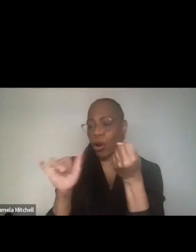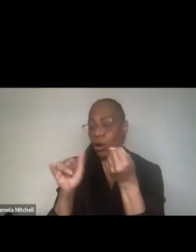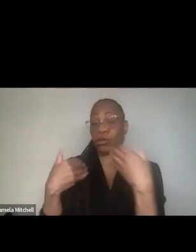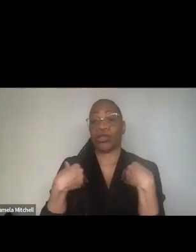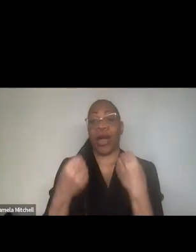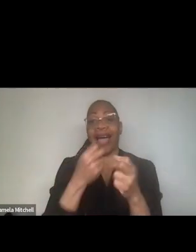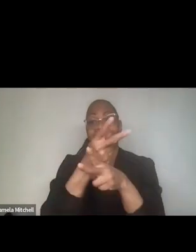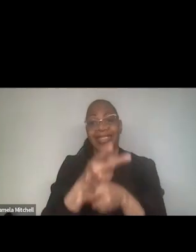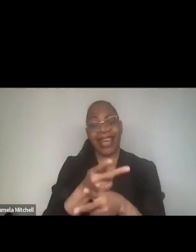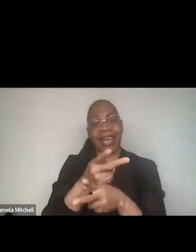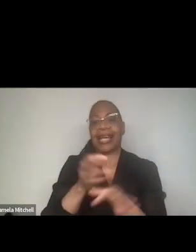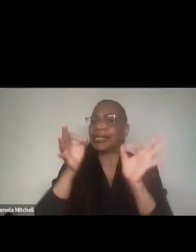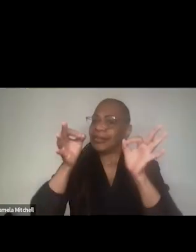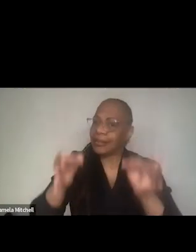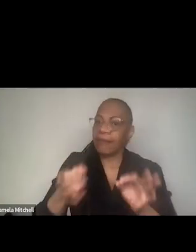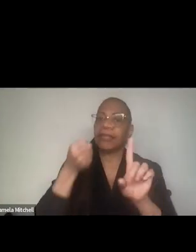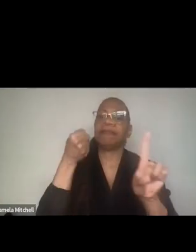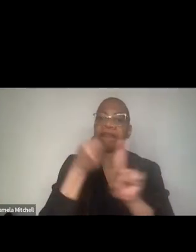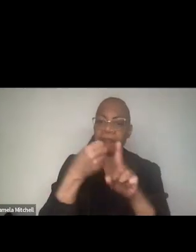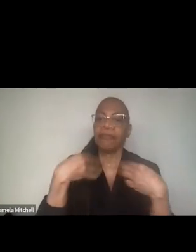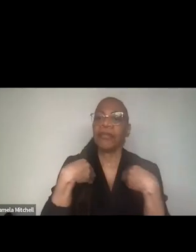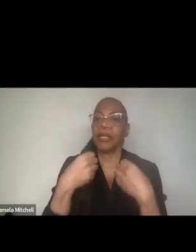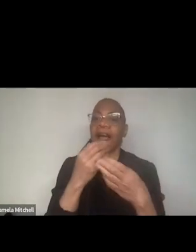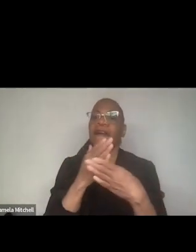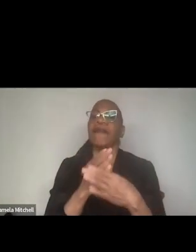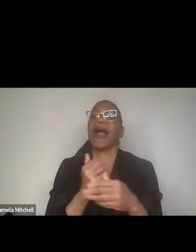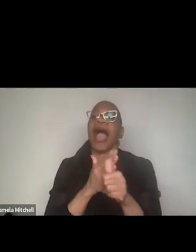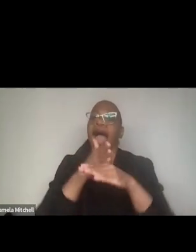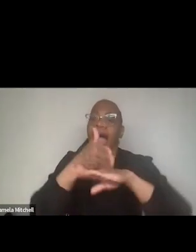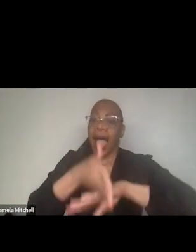definitivamente impactan la recuperación después de una lesión cerebral.